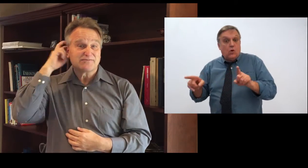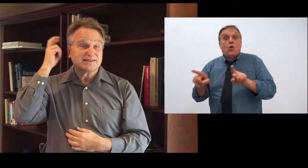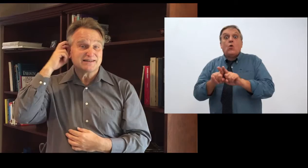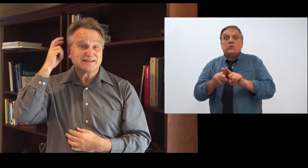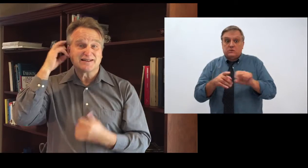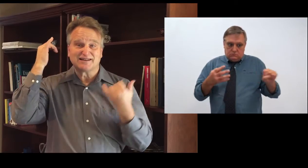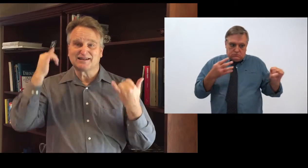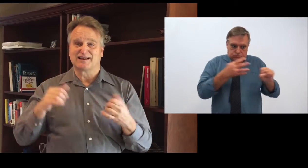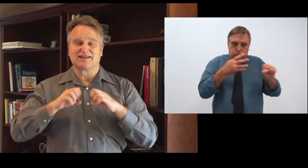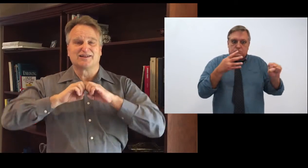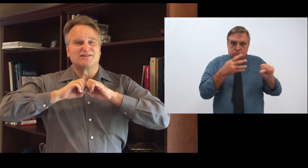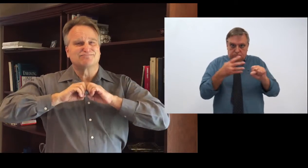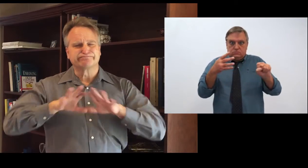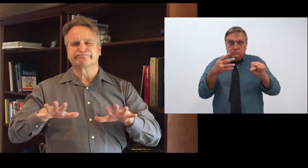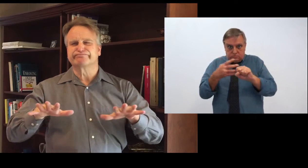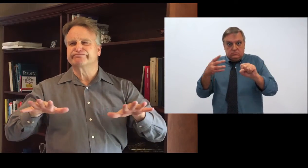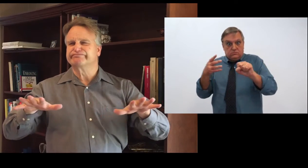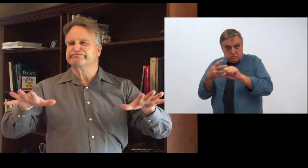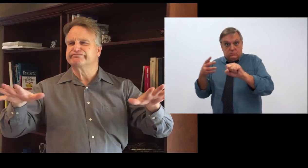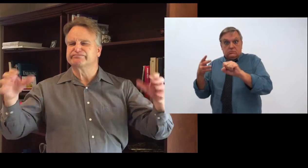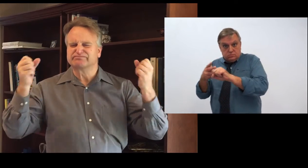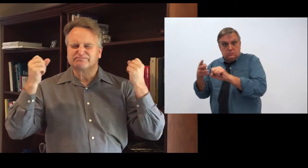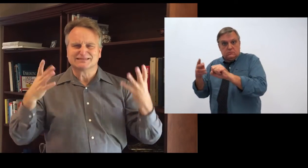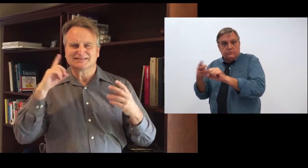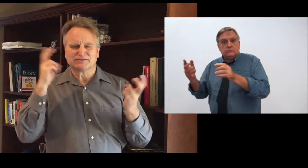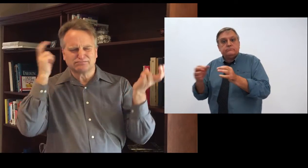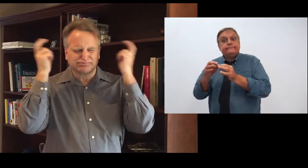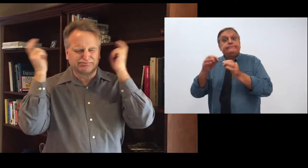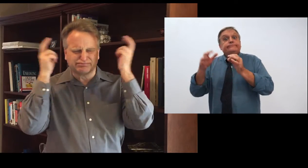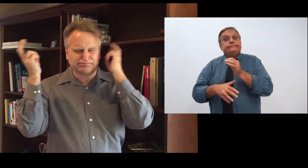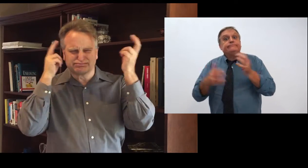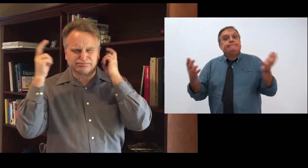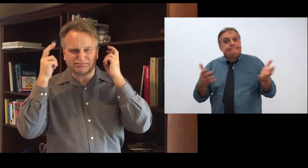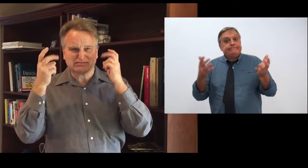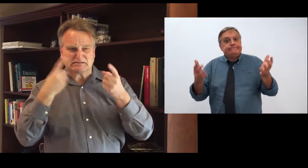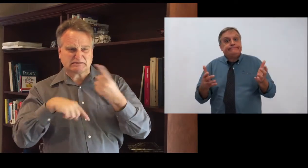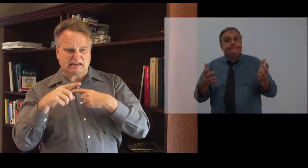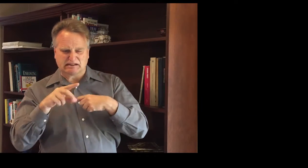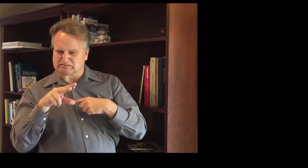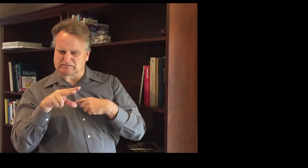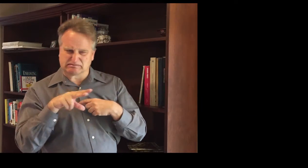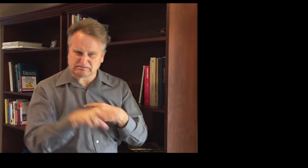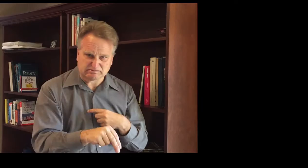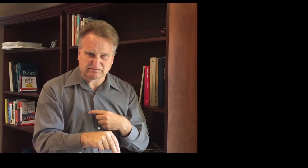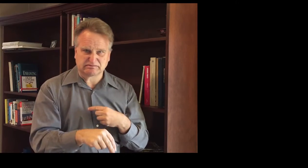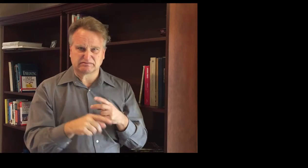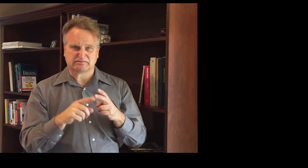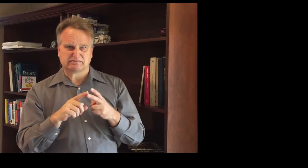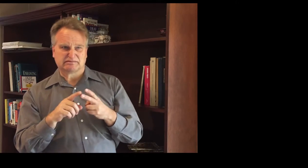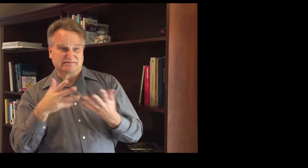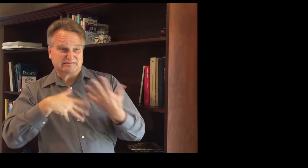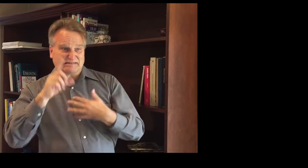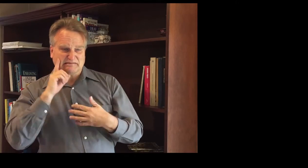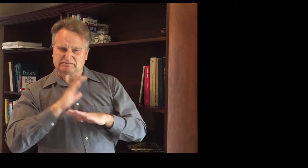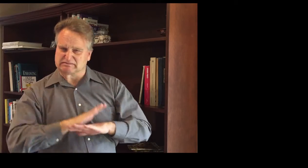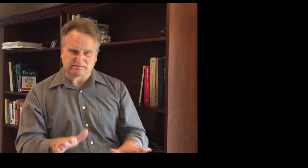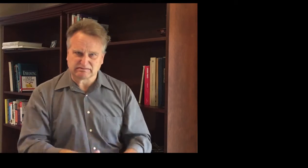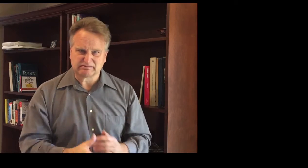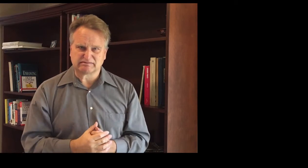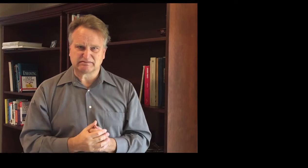à quoi s’ajoute l’augmentation des implants cochléaires,